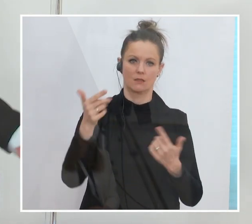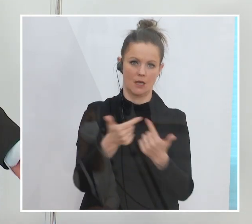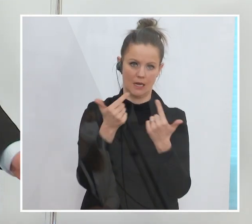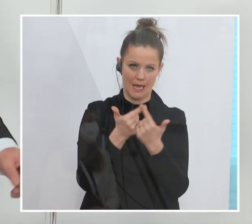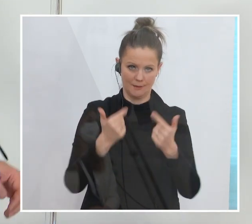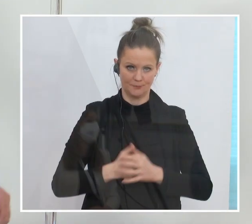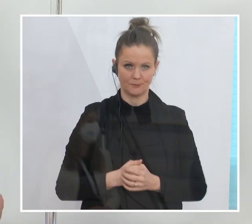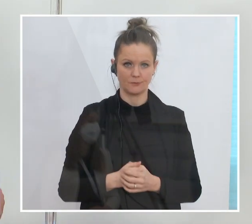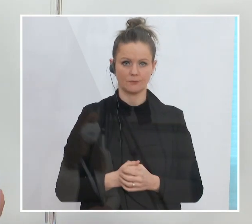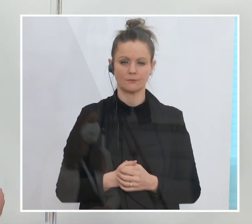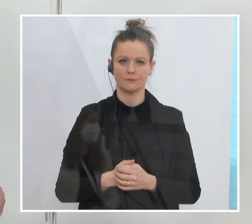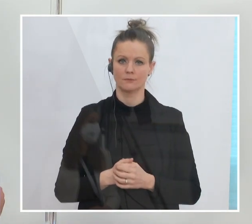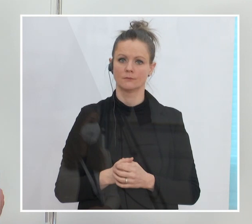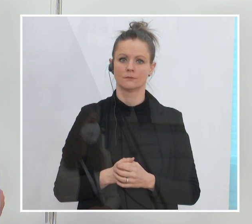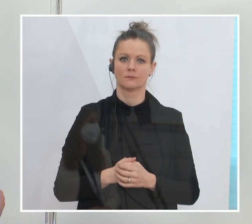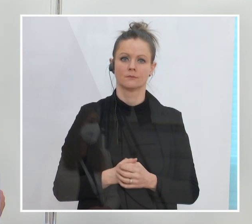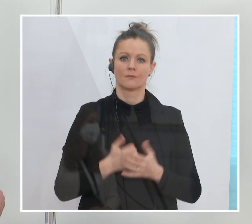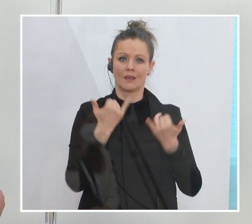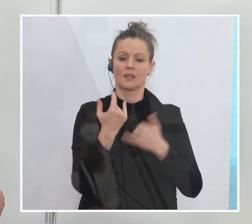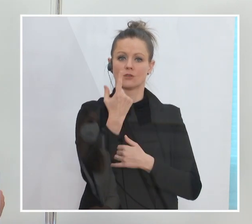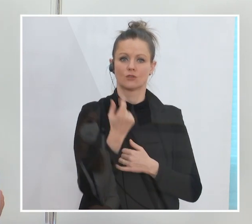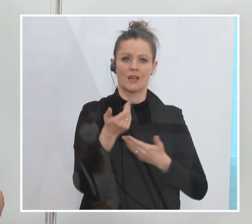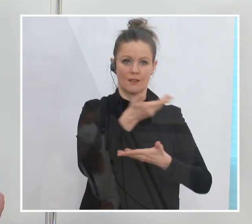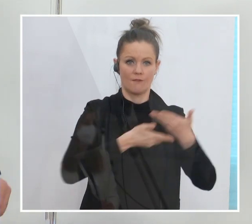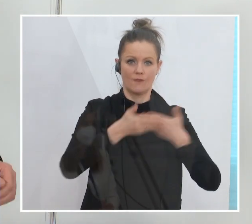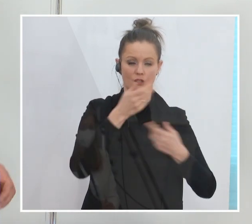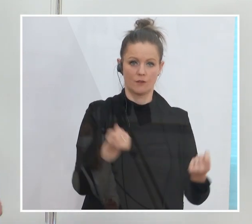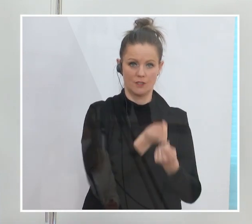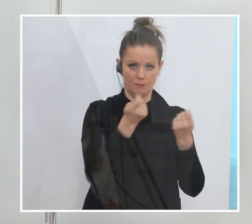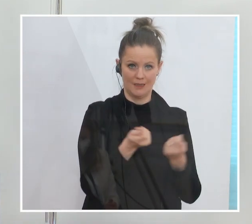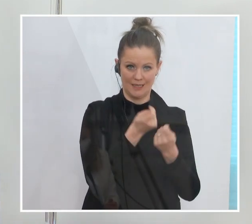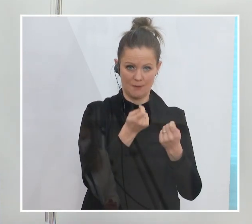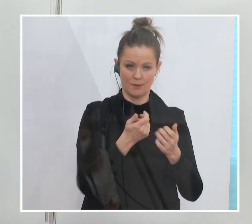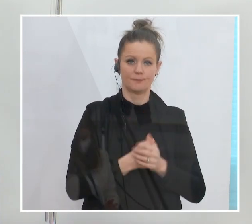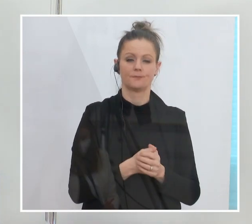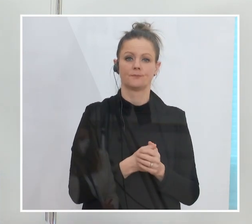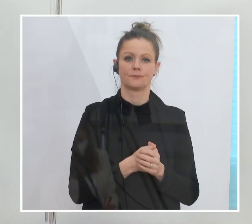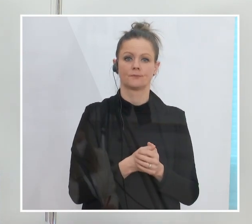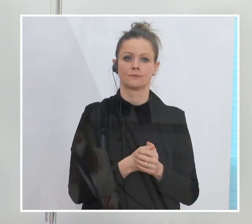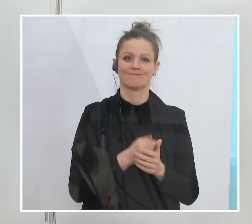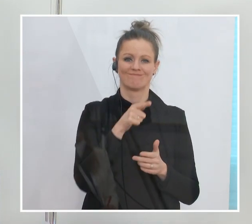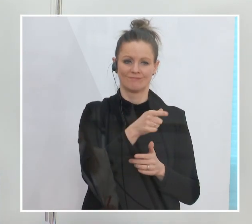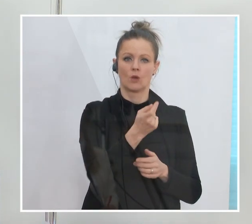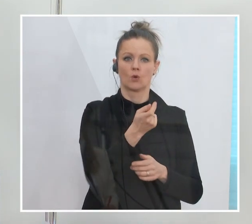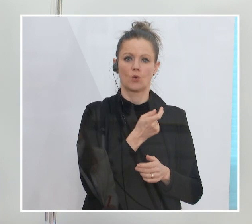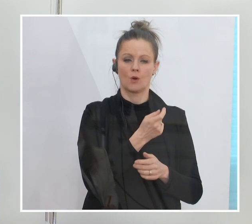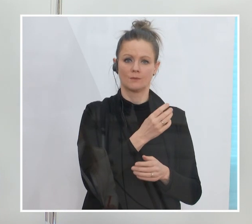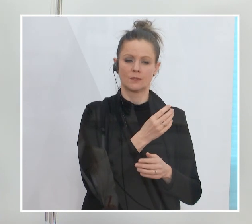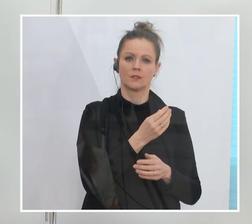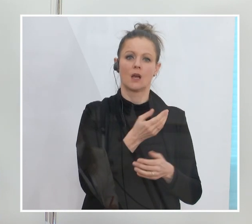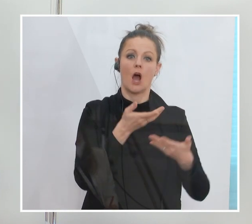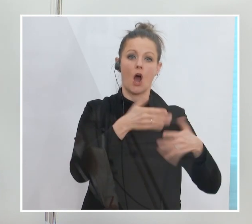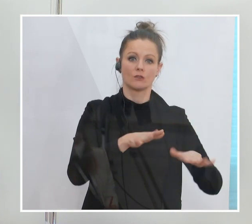wir bei den Wirtschaftsbetrieben: Hier wird es geben einen erhöhten Ausfallsbonus für das Monat